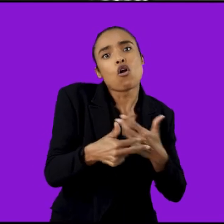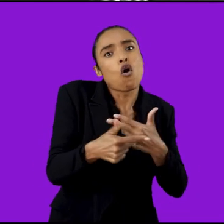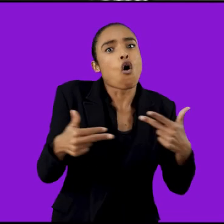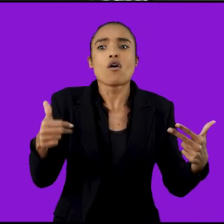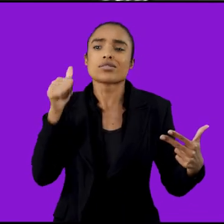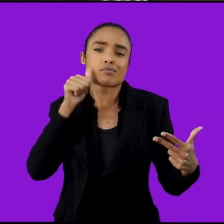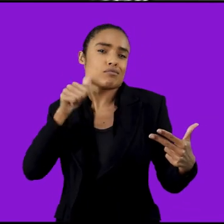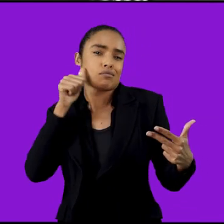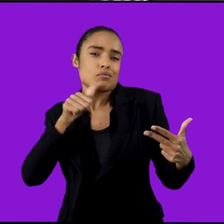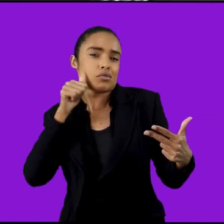também, super bonita. Sim super